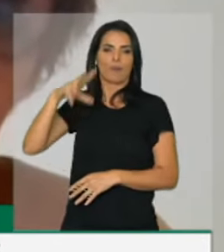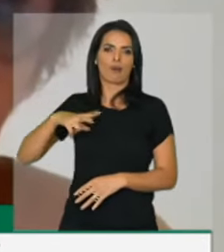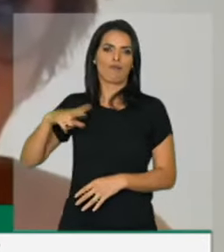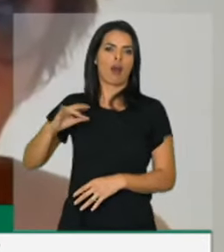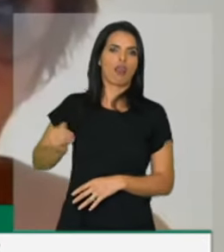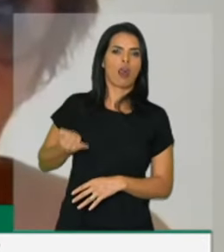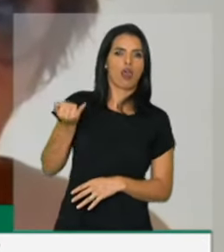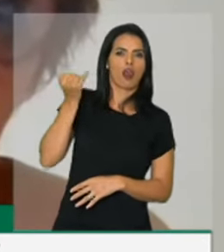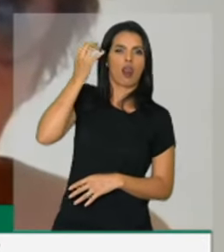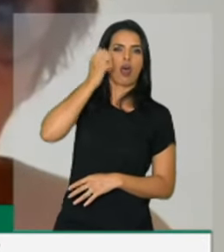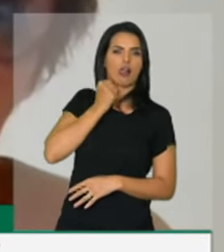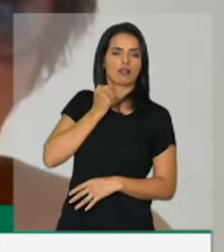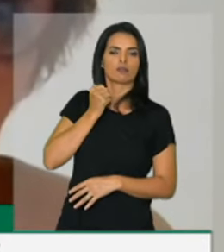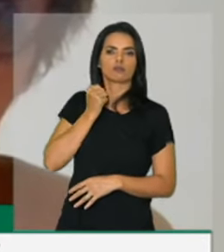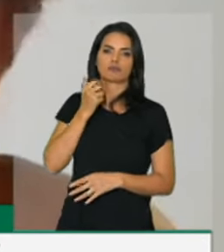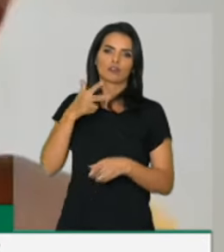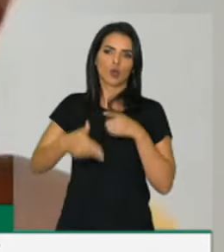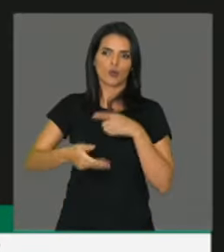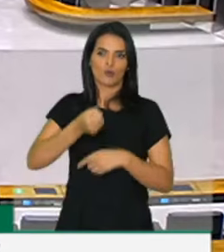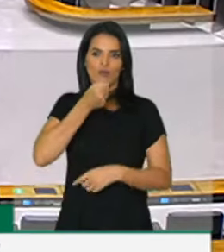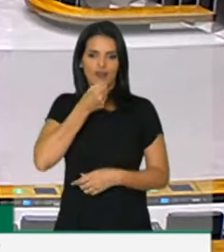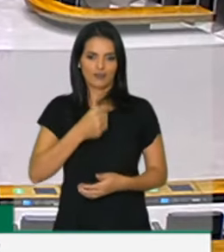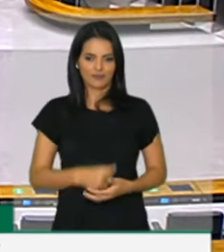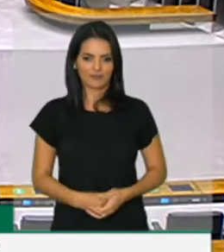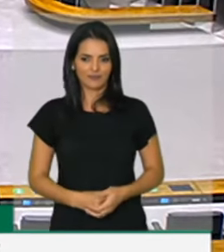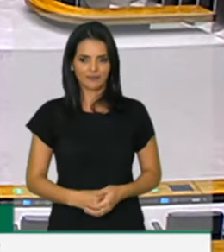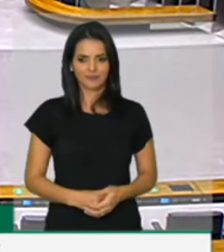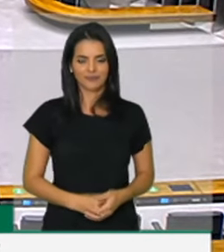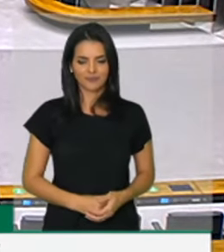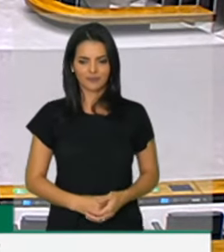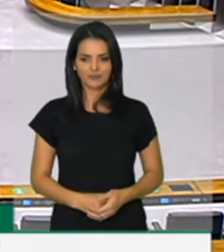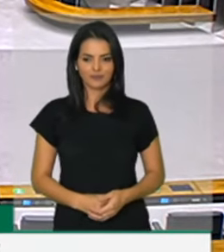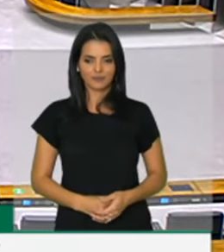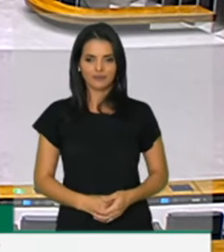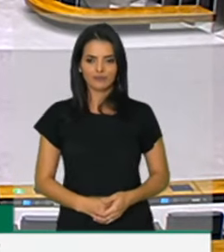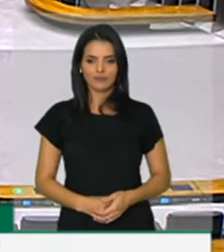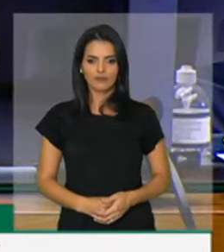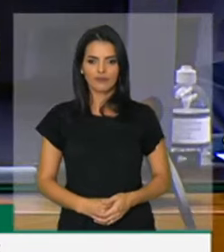LUCRO NOS HOSPITAIS PRIVADOS-- -- [PRESIDENTE]: DEPUTADO JÚLIO. -- [DEPUTADO]: SENHOR PRESIDENTE, SÓ PEDIR A AUTORIZAÇÃO DE V.EXA., NO